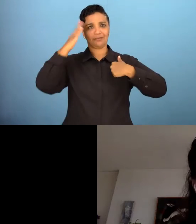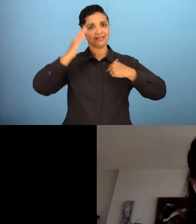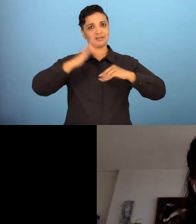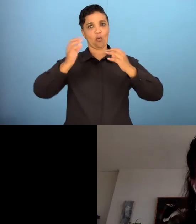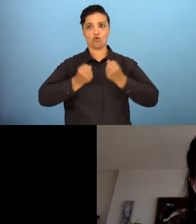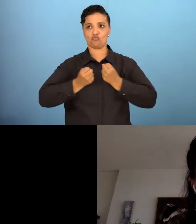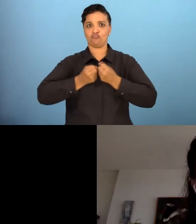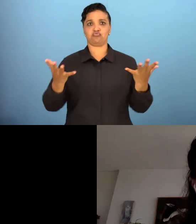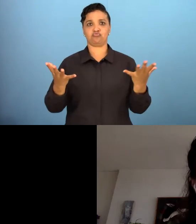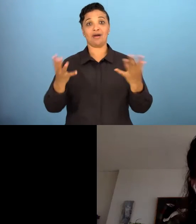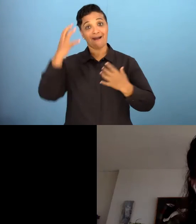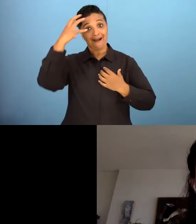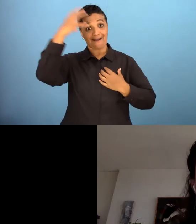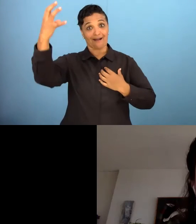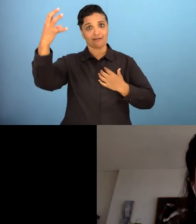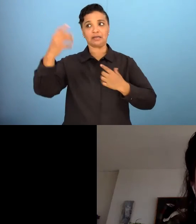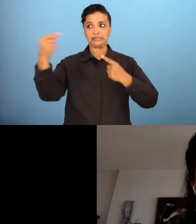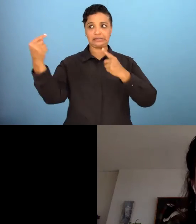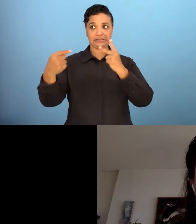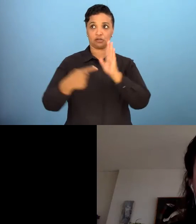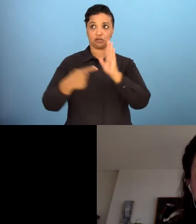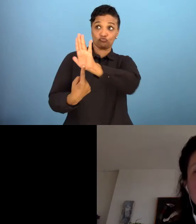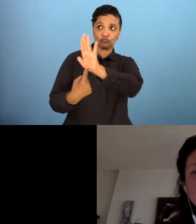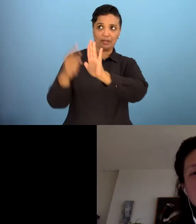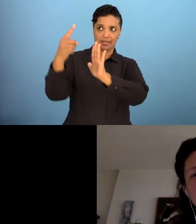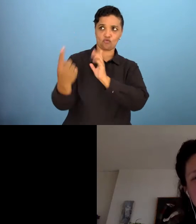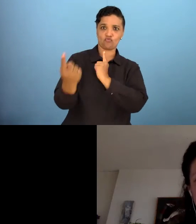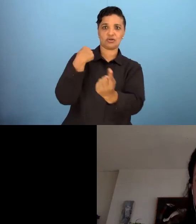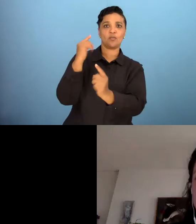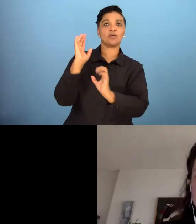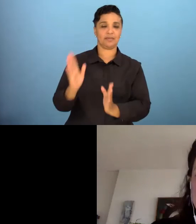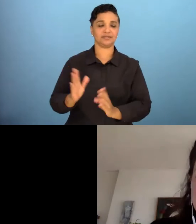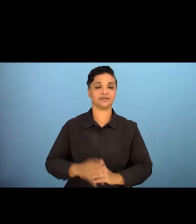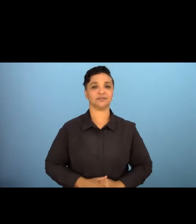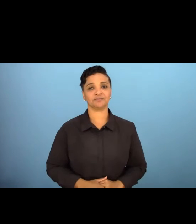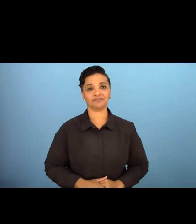problemas y los problemas que enfrentamos, por lo que debemos tener la posibilidad de una comunicación que nos permita ser más efectivos y el gobierno debe responder a eso también. Gracias.